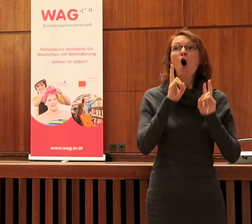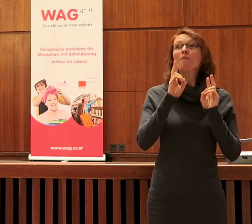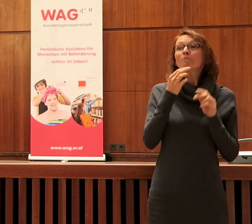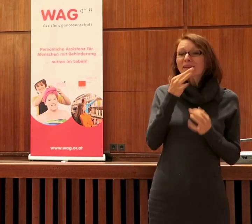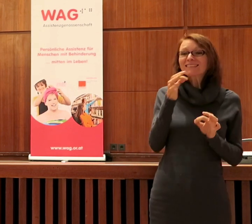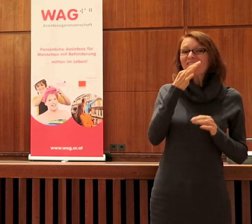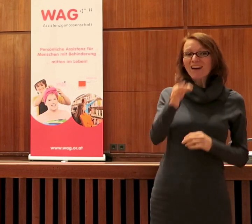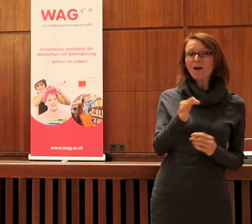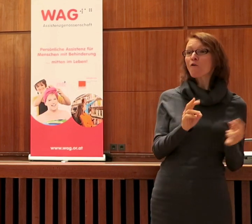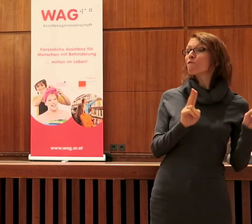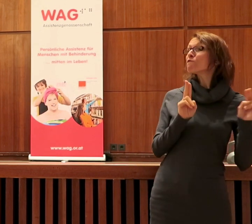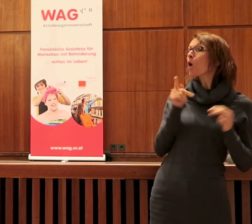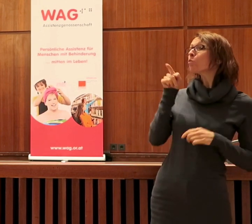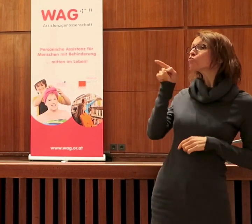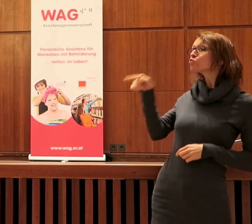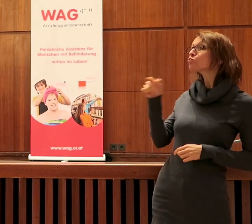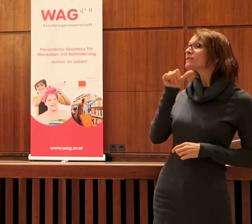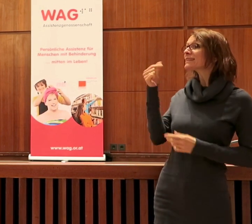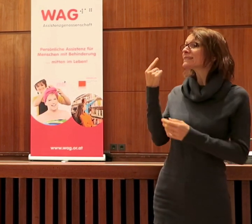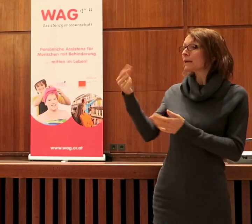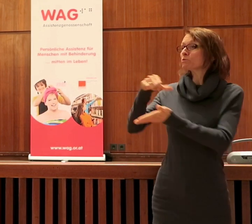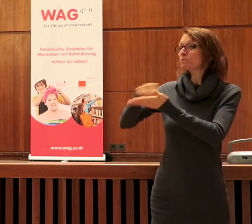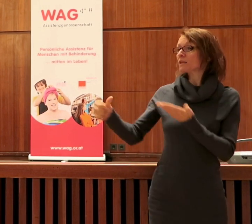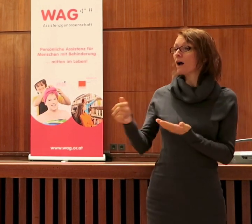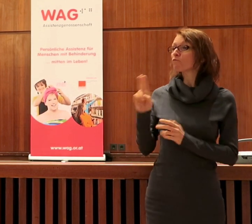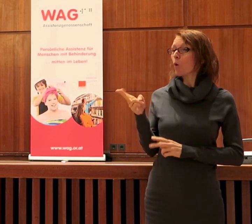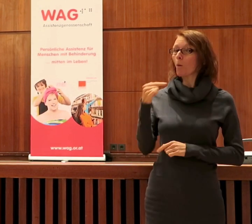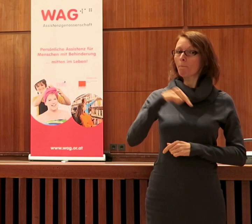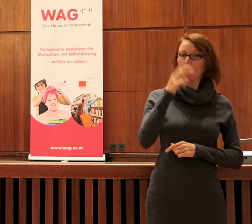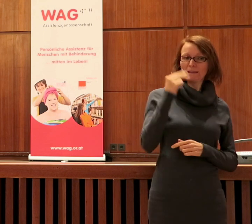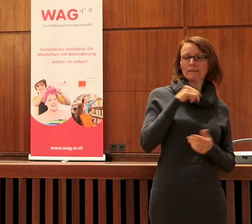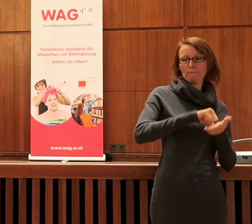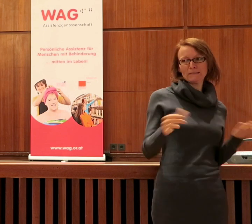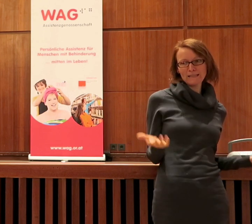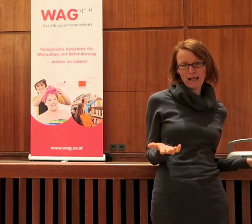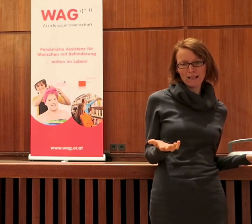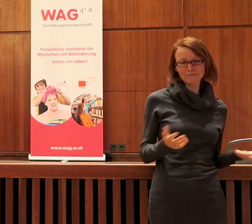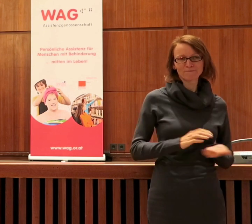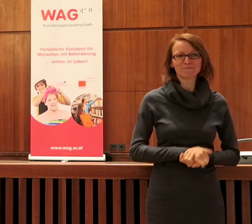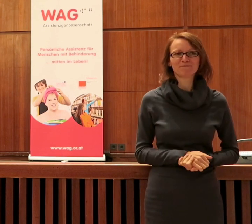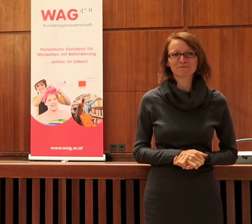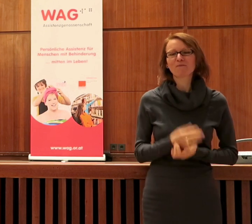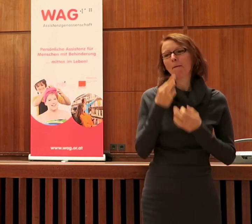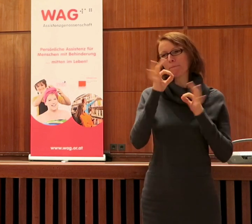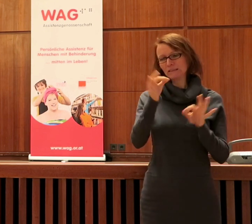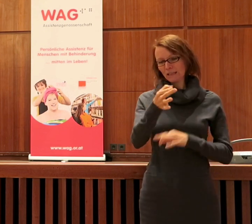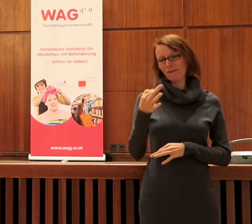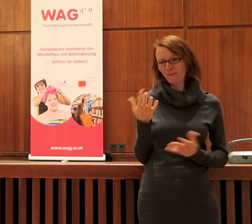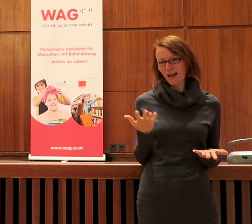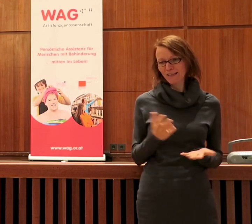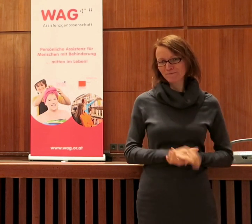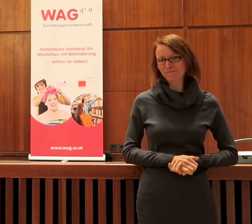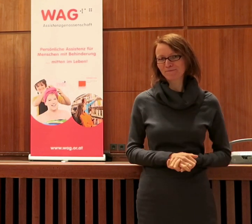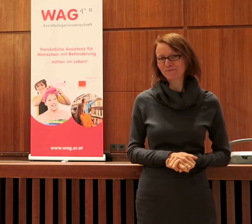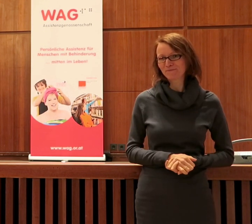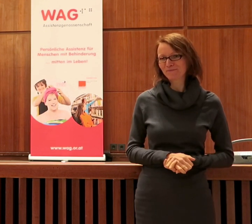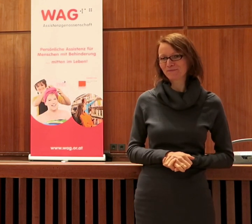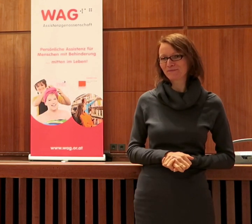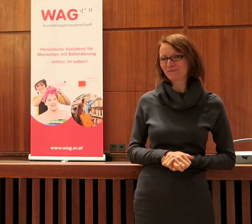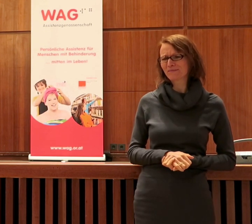Das wäre angebracht gewesen. [Lachen] Das klingt jetzt alles so negativ.